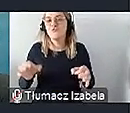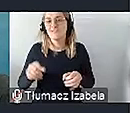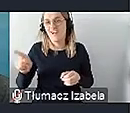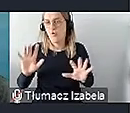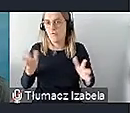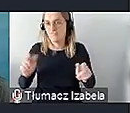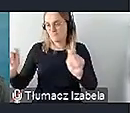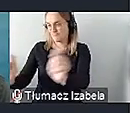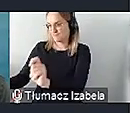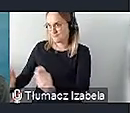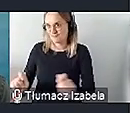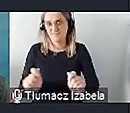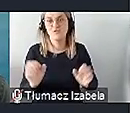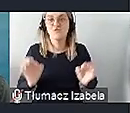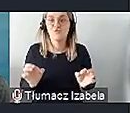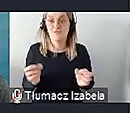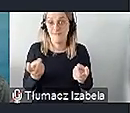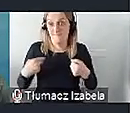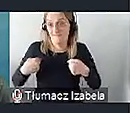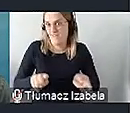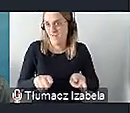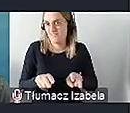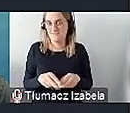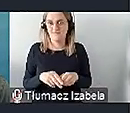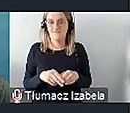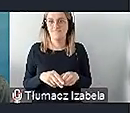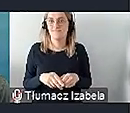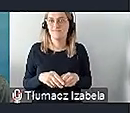to dzisiaj jest reaktywacja, dzisiaj wracamy do tej kompetencji.